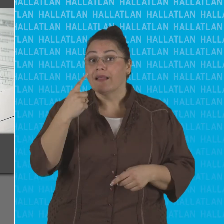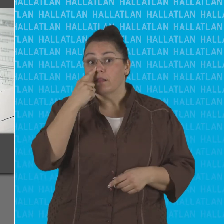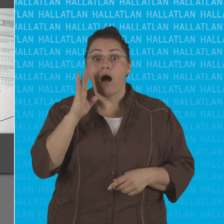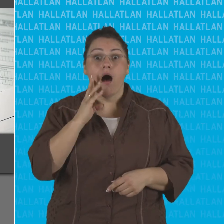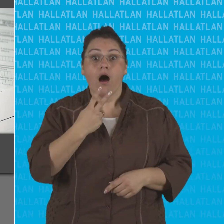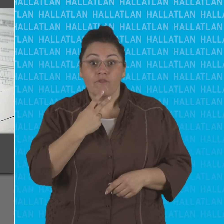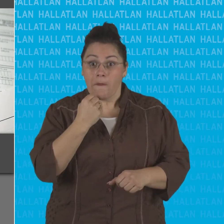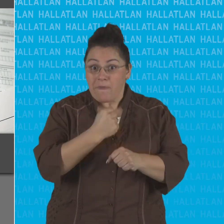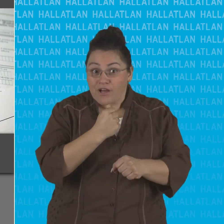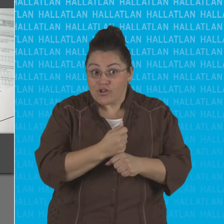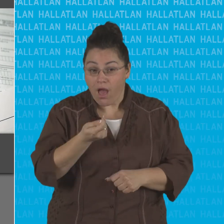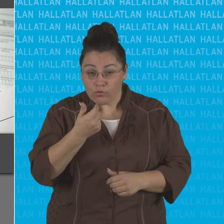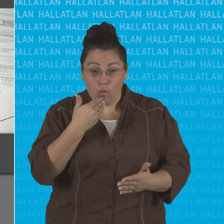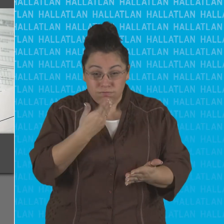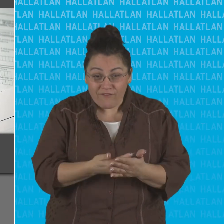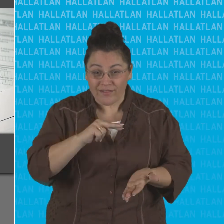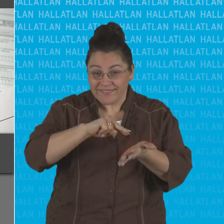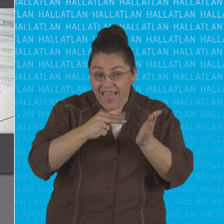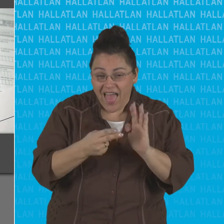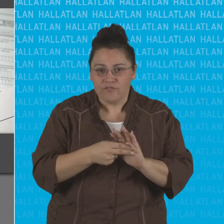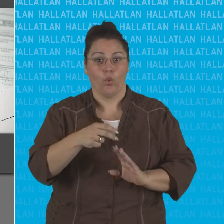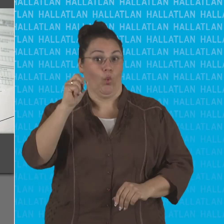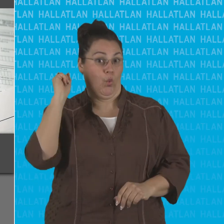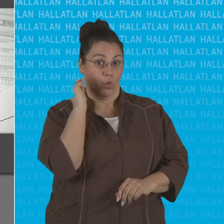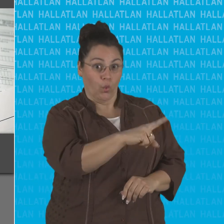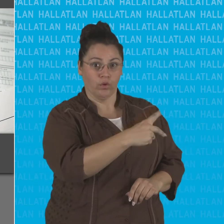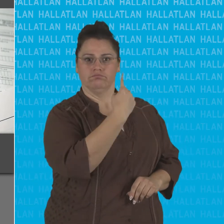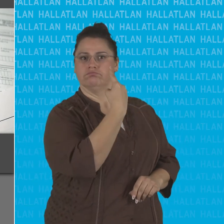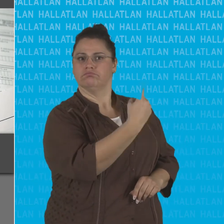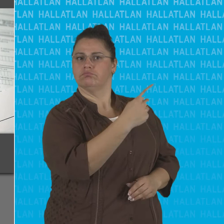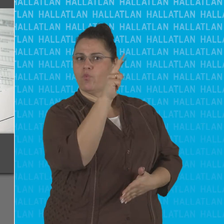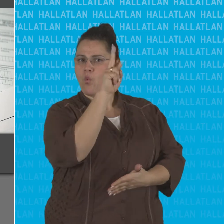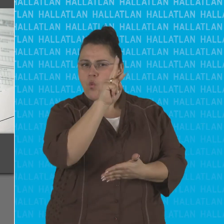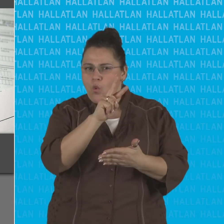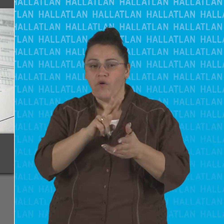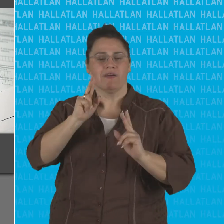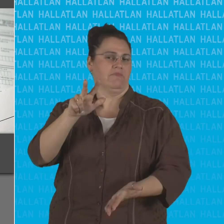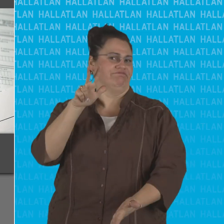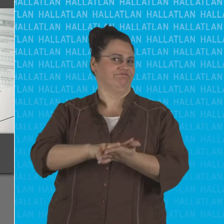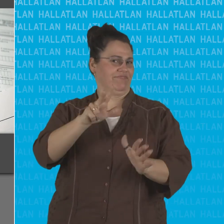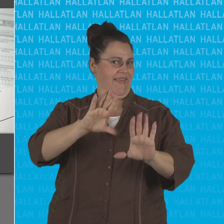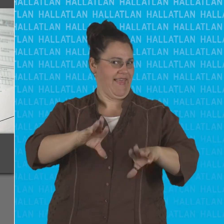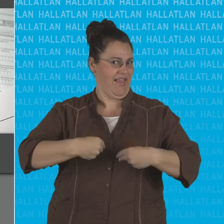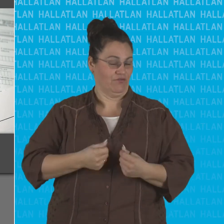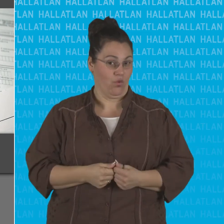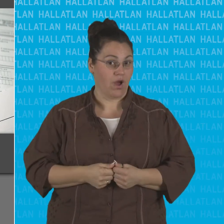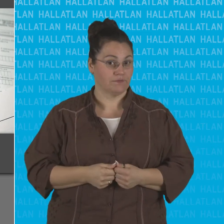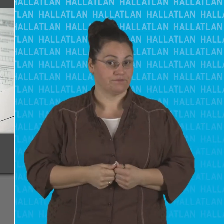Ismertetése szerint akiknek a NAV készíti el a bevallás tervezetét, azoknak is jóvá kell hagyniuk azt.